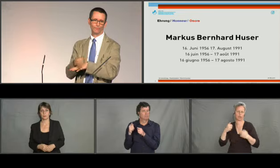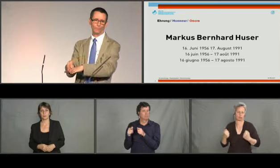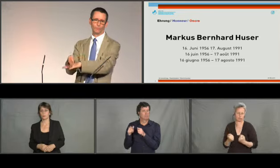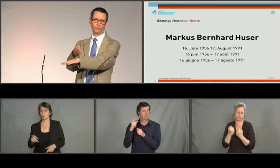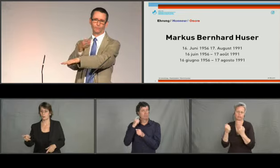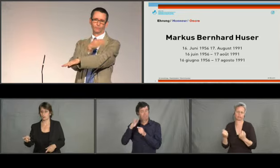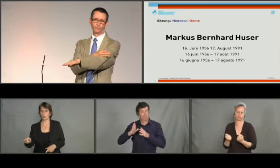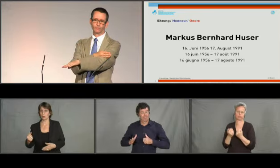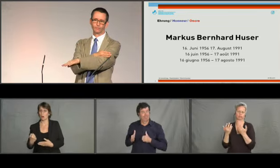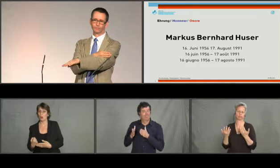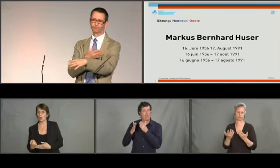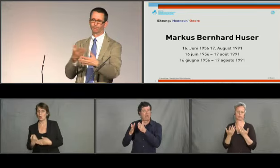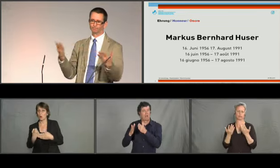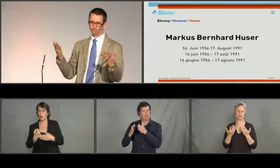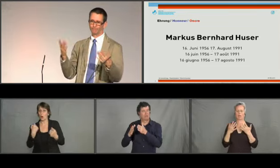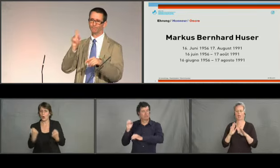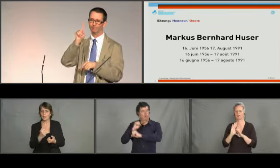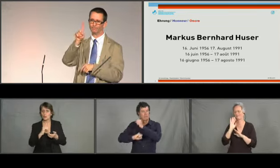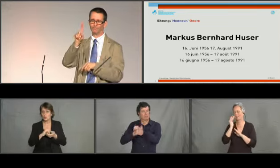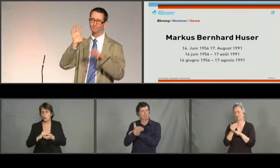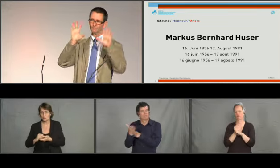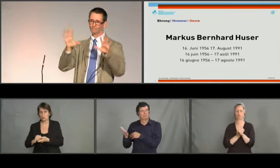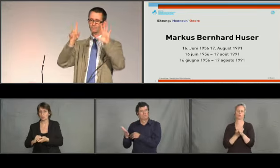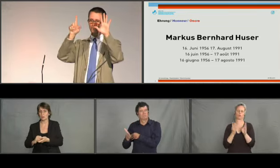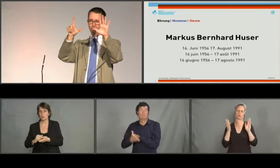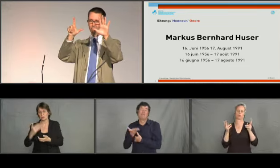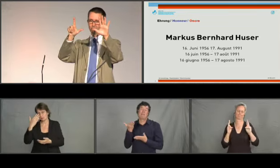Leider ist er dann viel zu früh verstorben.